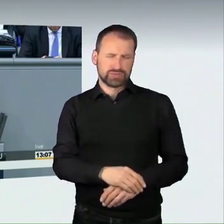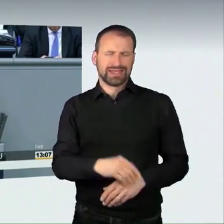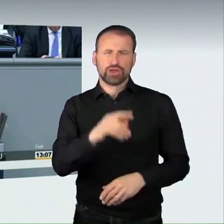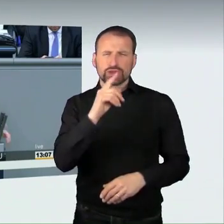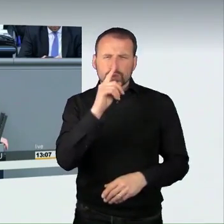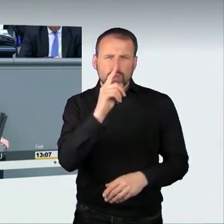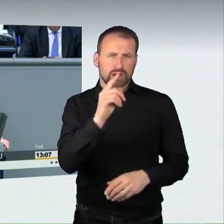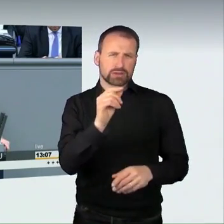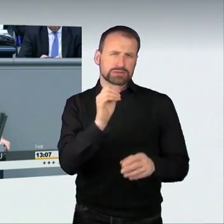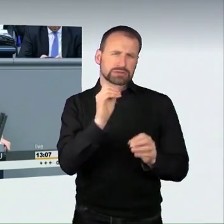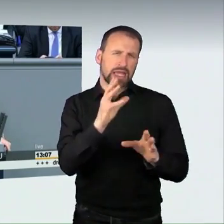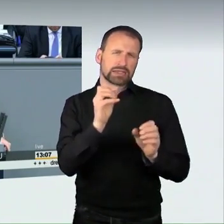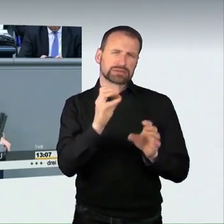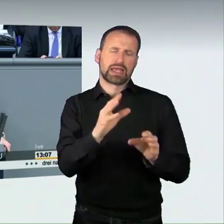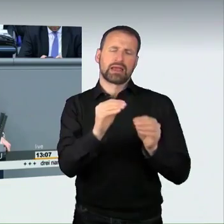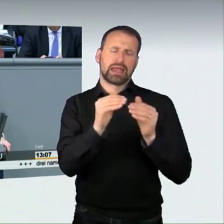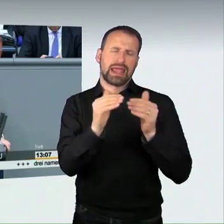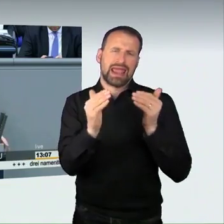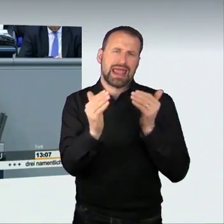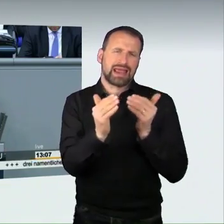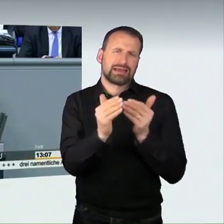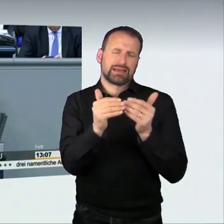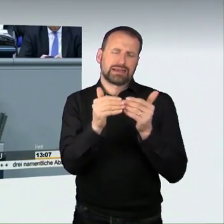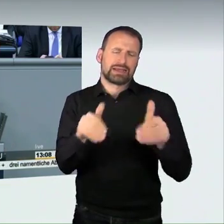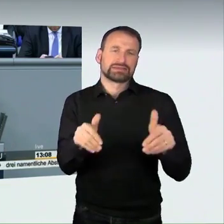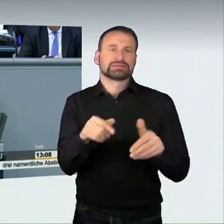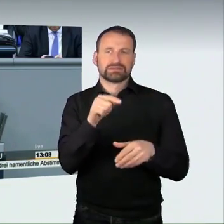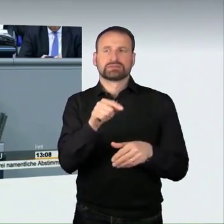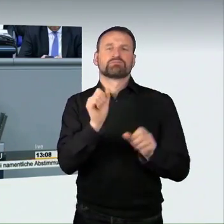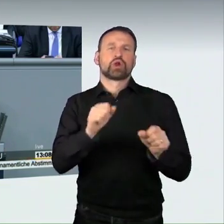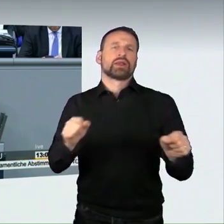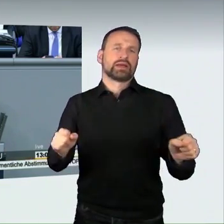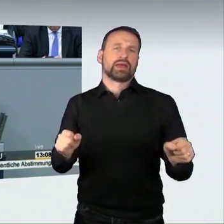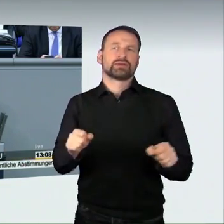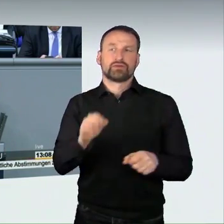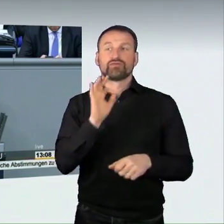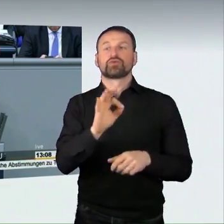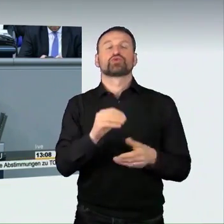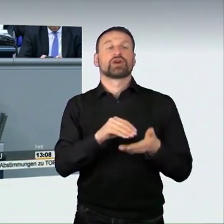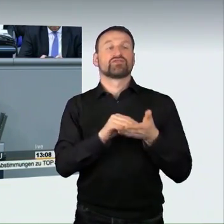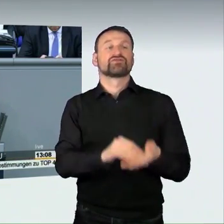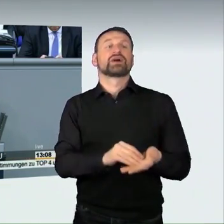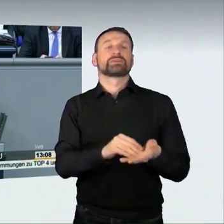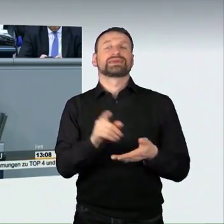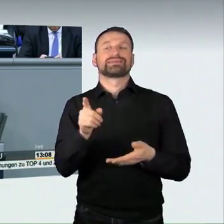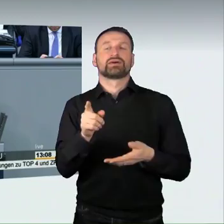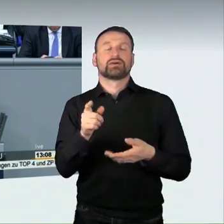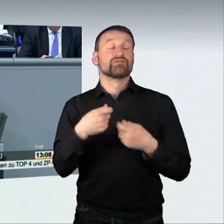in unserem Land zur Verfügung stehen. Die entscheidende Frage, darauf will ich schon noch einmal eingehen, betrifft die Verzugsfolgen